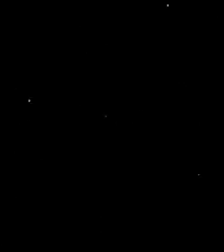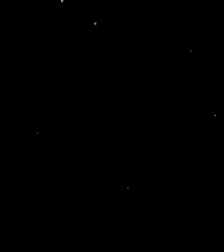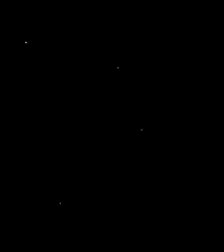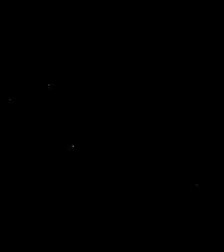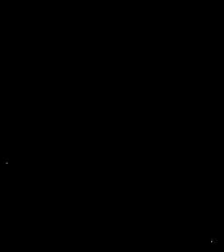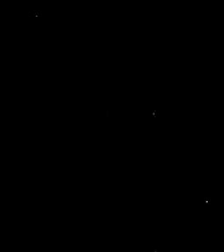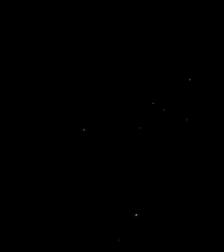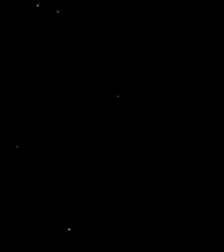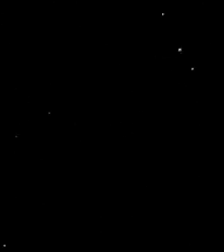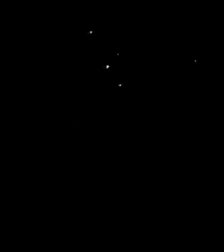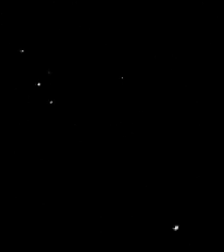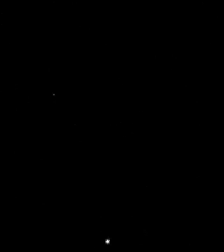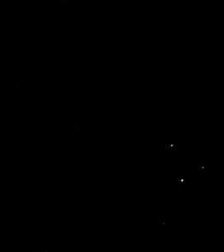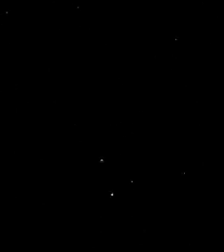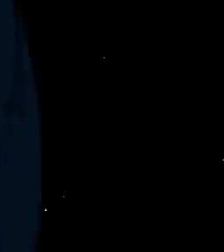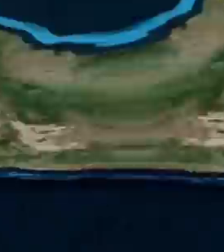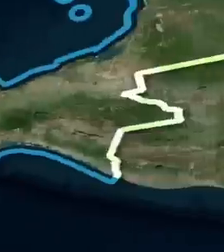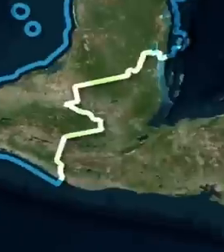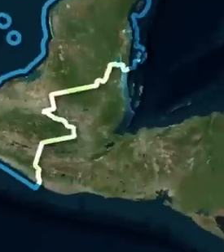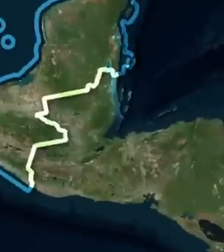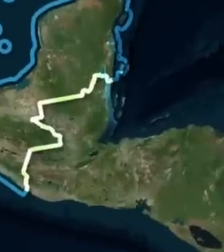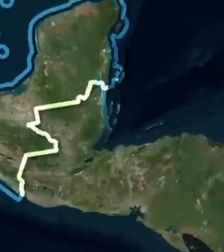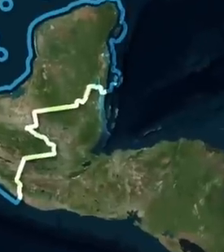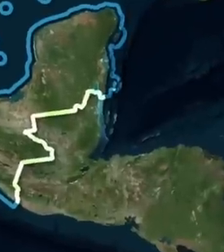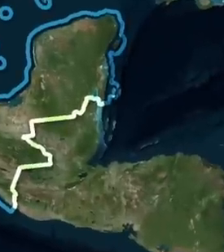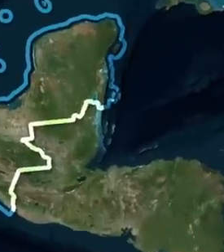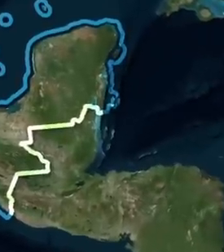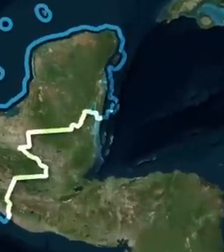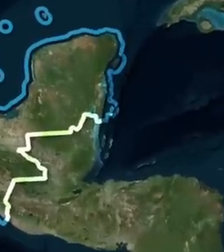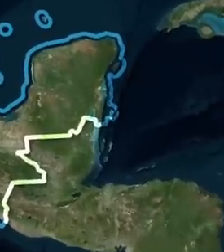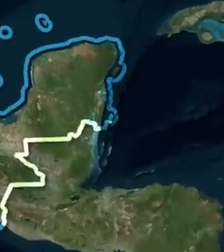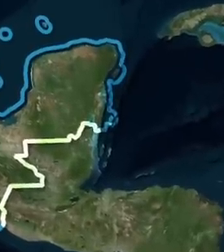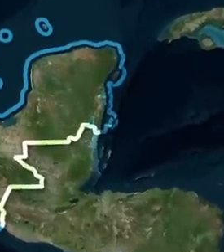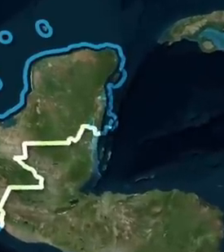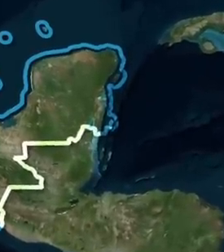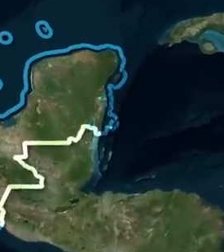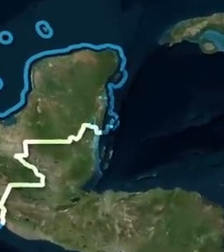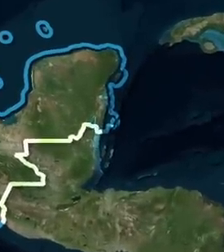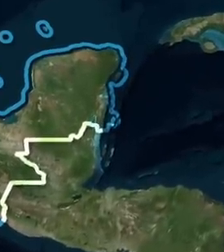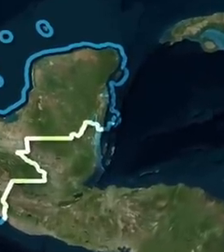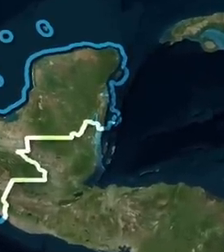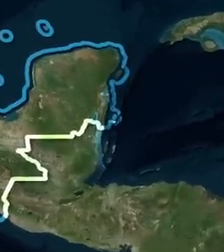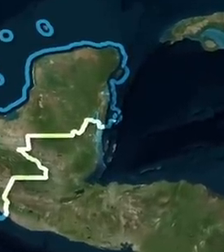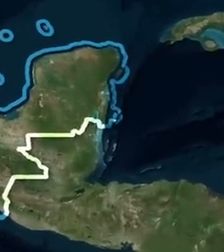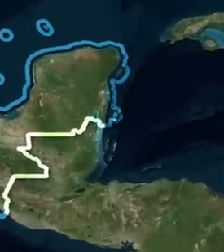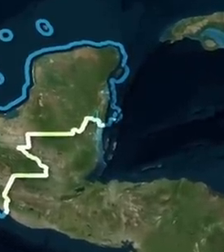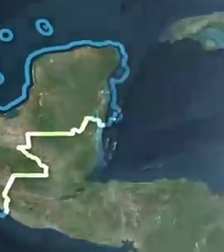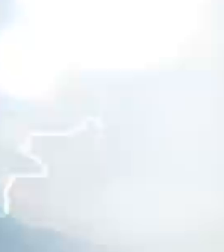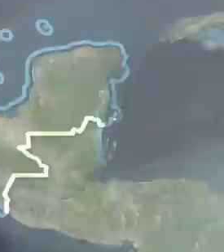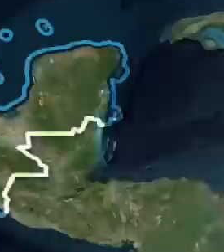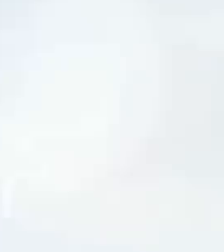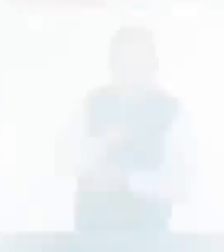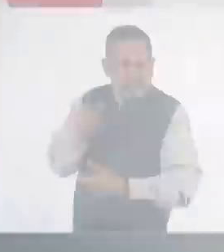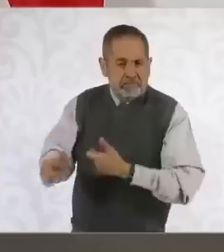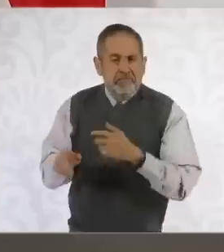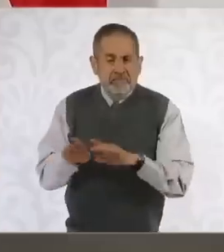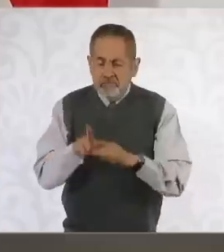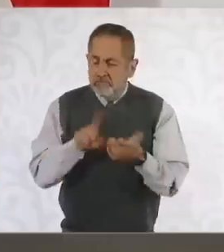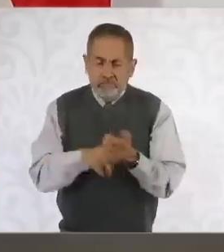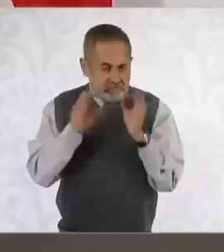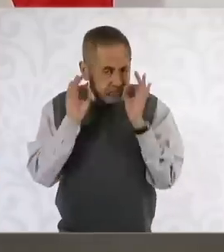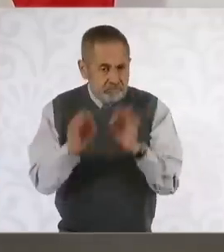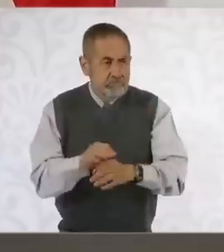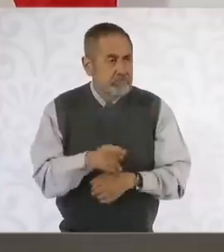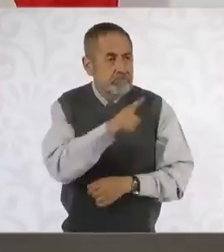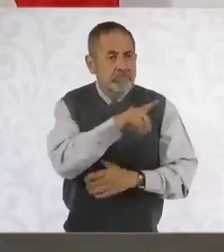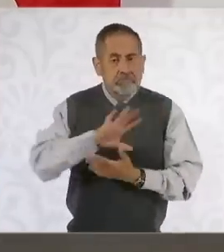buscando Cómo dañar la imagen de México ante el mundo la presidenta de México ya lo dijo que el